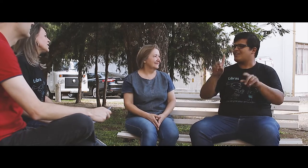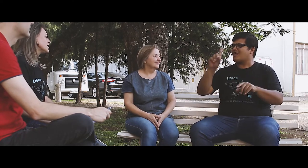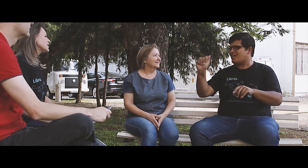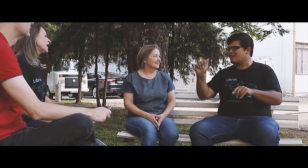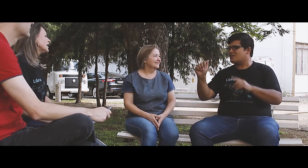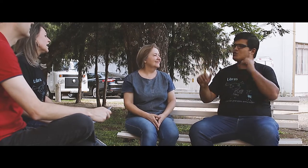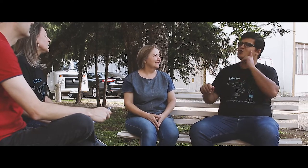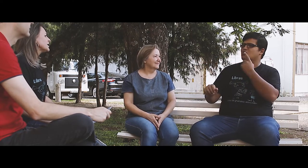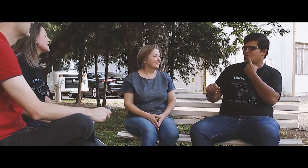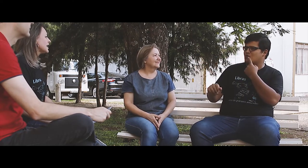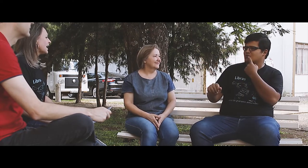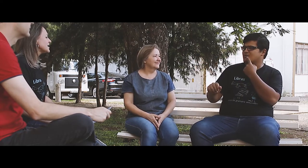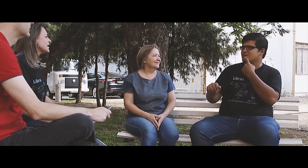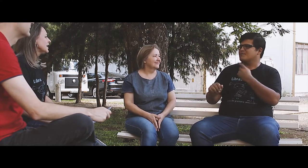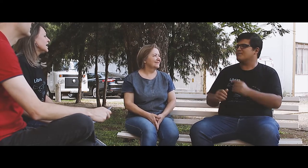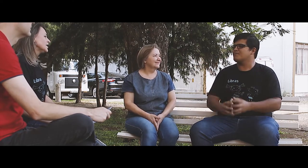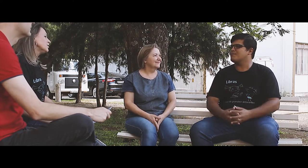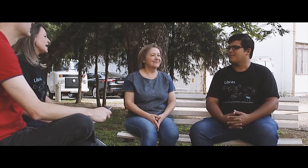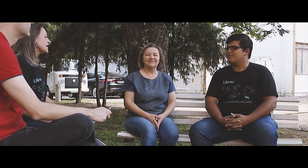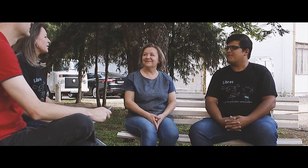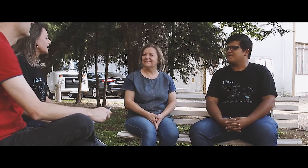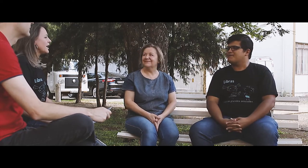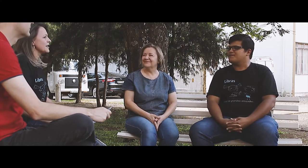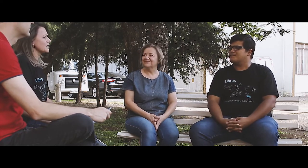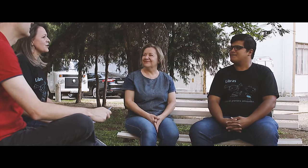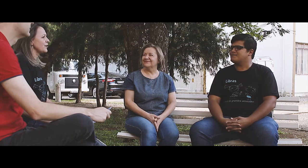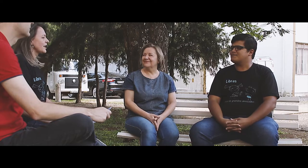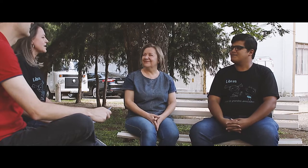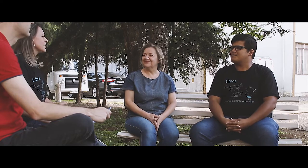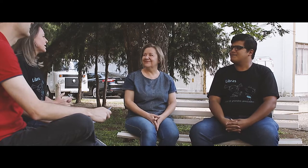utilizam da língua de sinais. Então basicamente é essa diferença entre